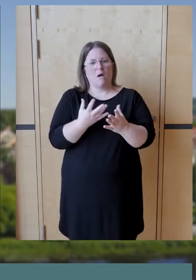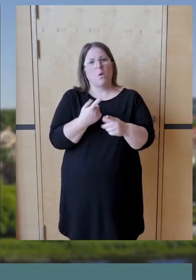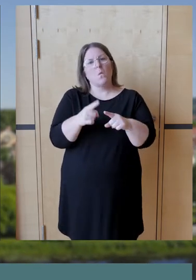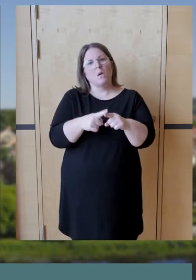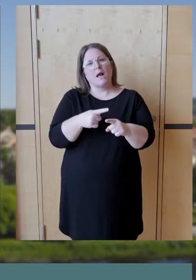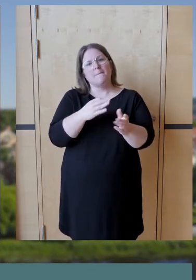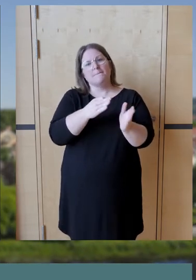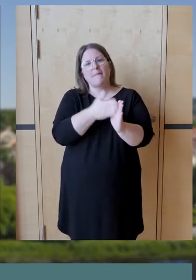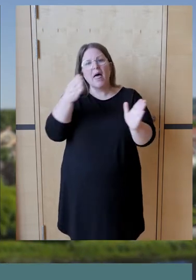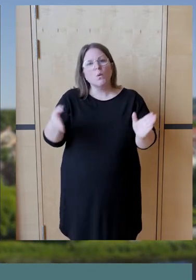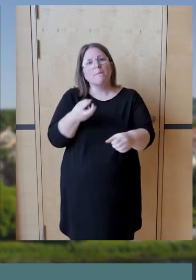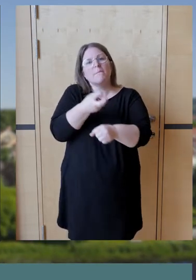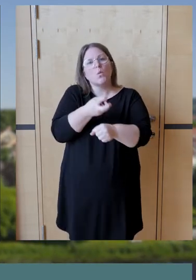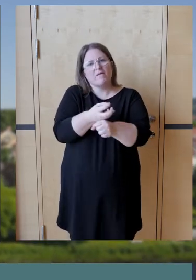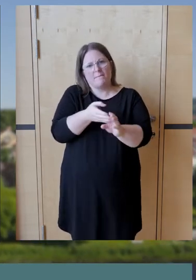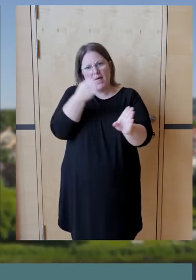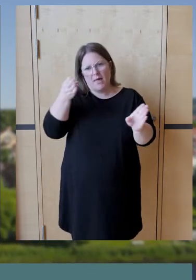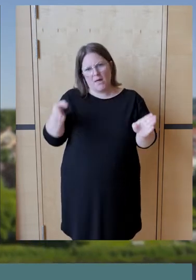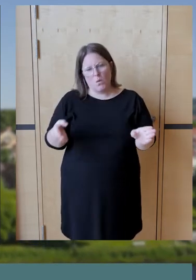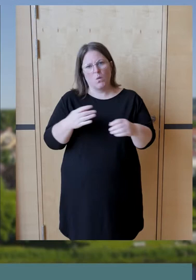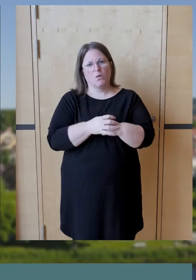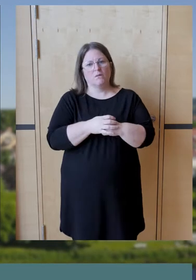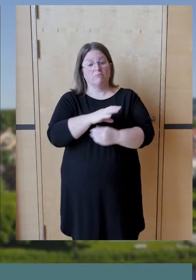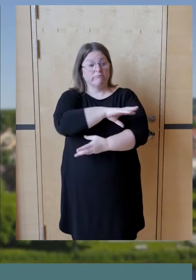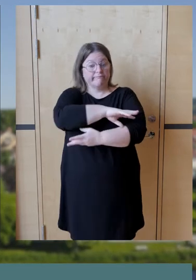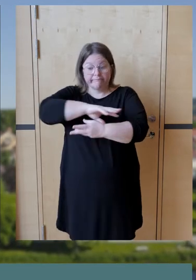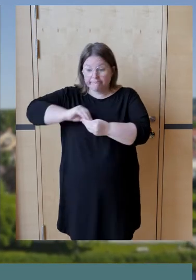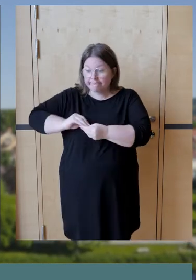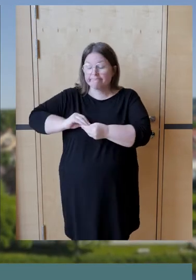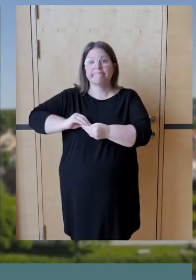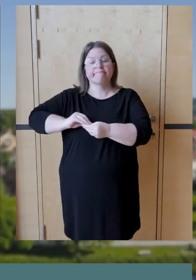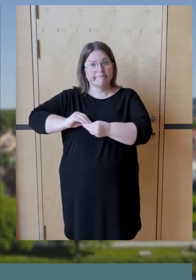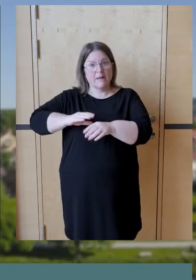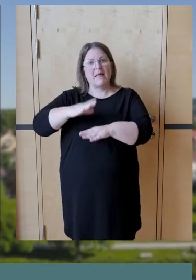Så sammantaget så är det här Ett mycket enklare system